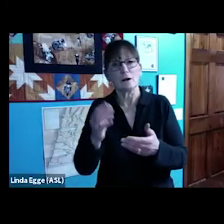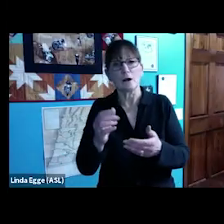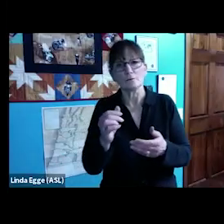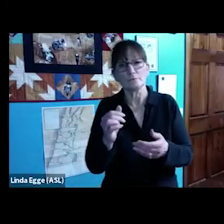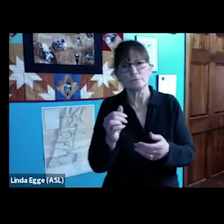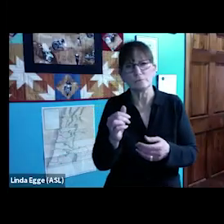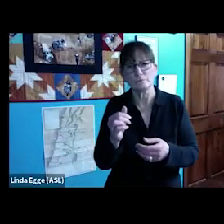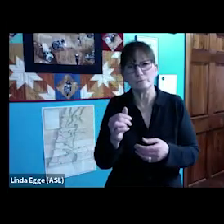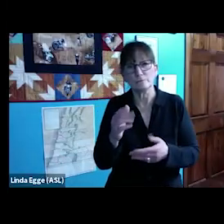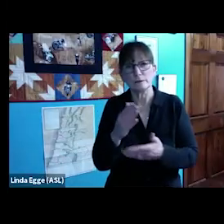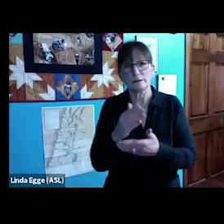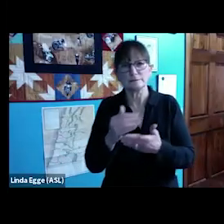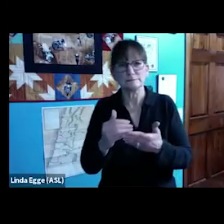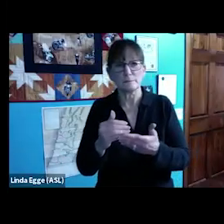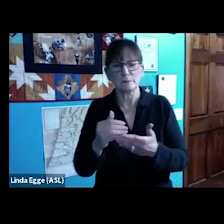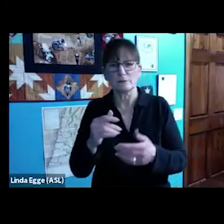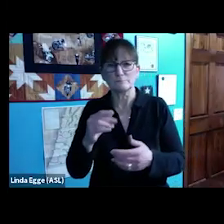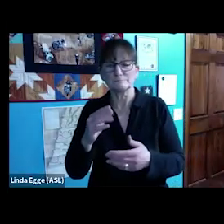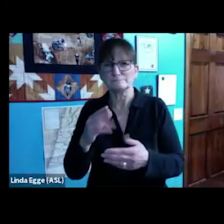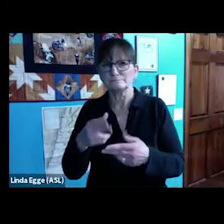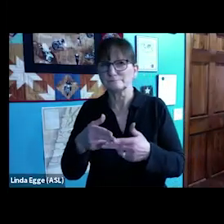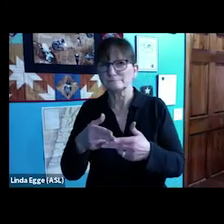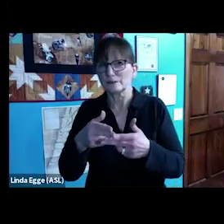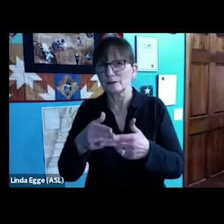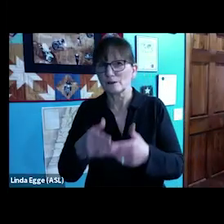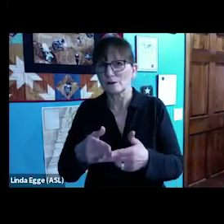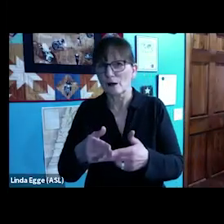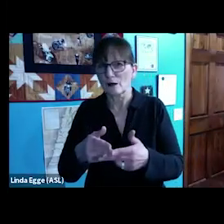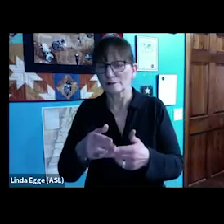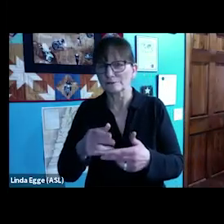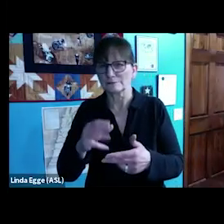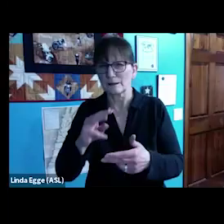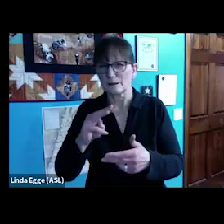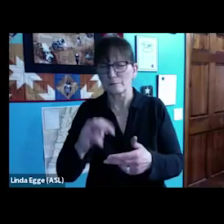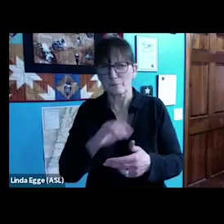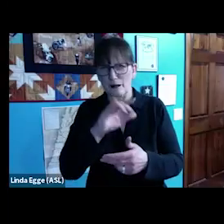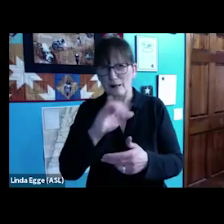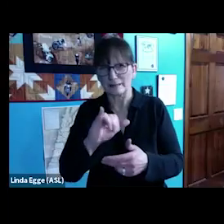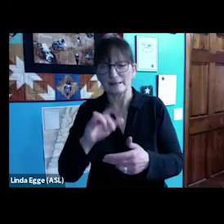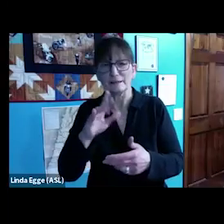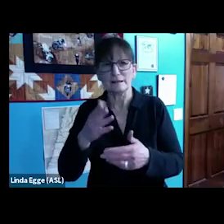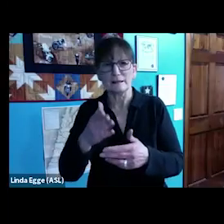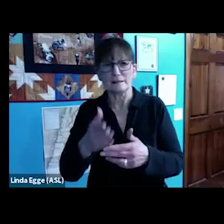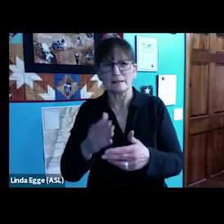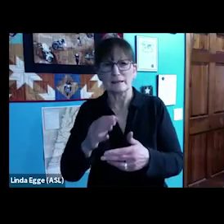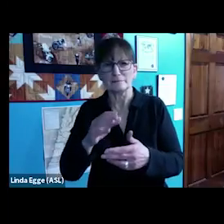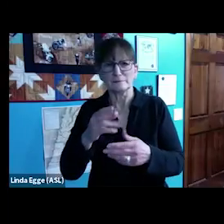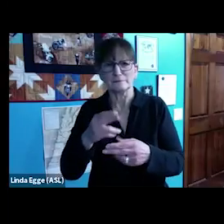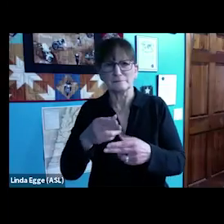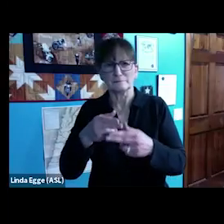o para hacer un seguimiento con DDS o proveedores de tratamiento o cualquier otra cosa